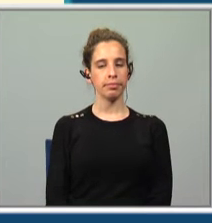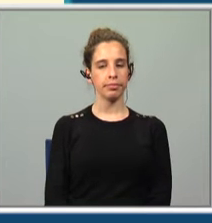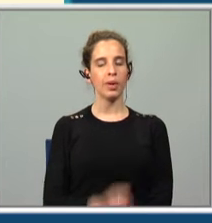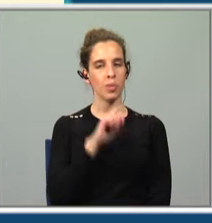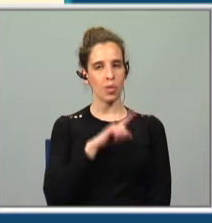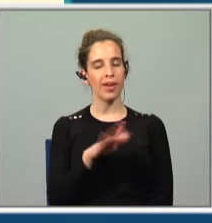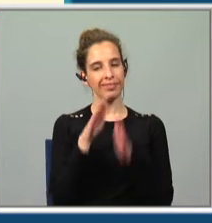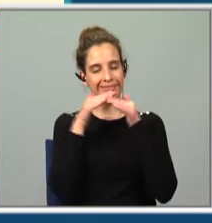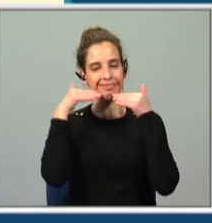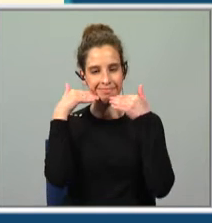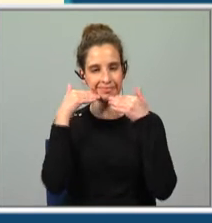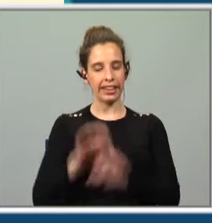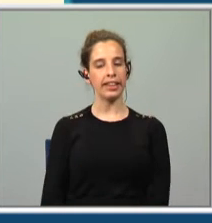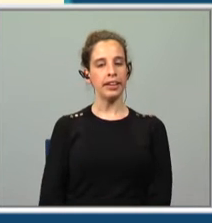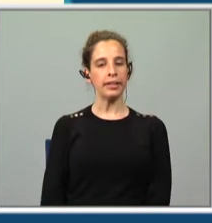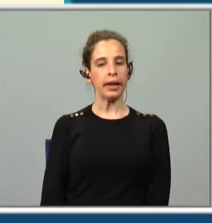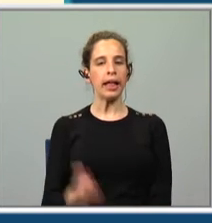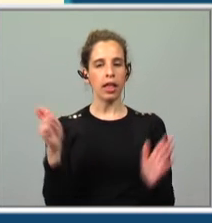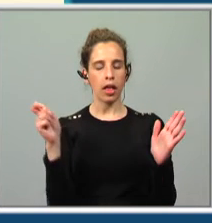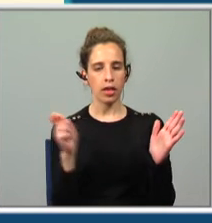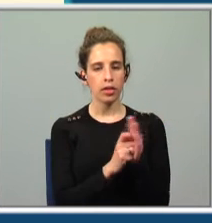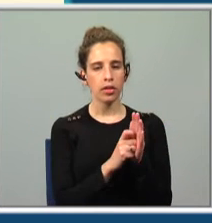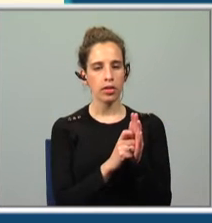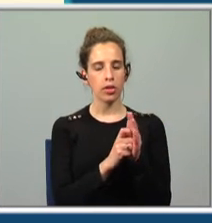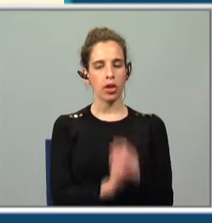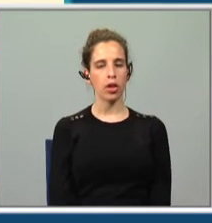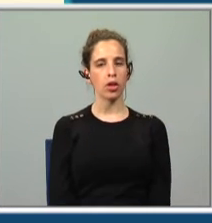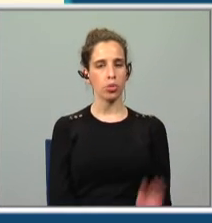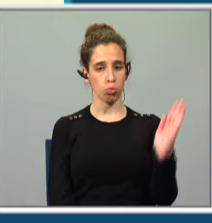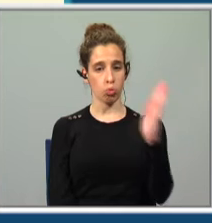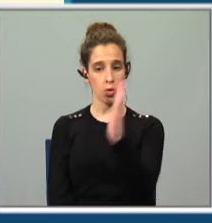ficar com uma carinha sorridente acima lá e os parágrafos corretamente e 有一張笑臉上面有正確的段落和